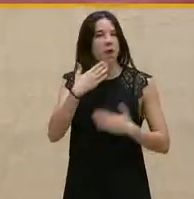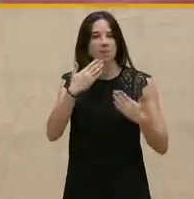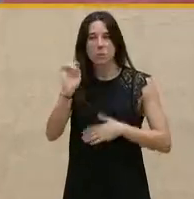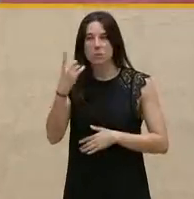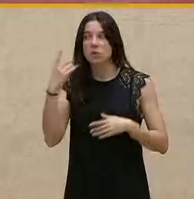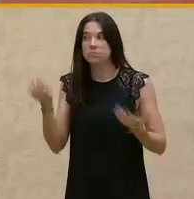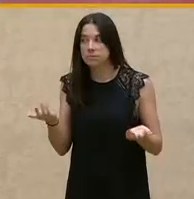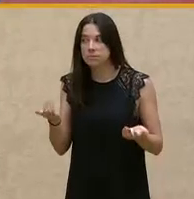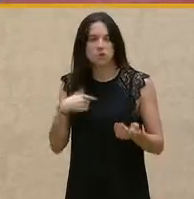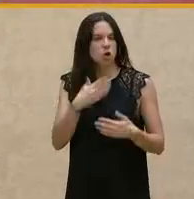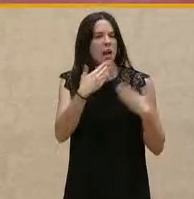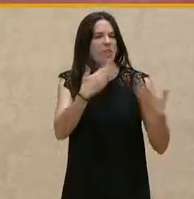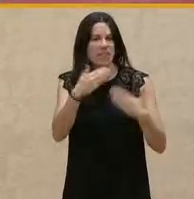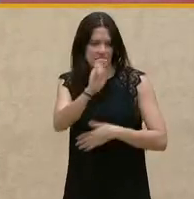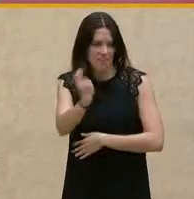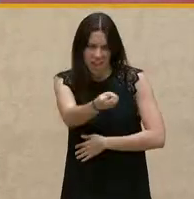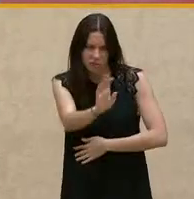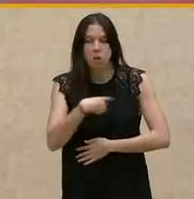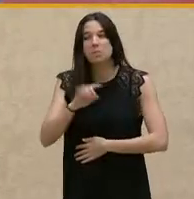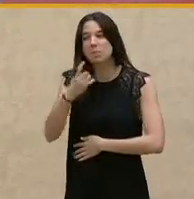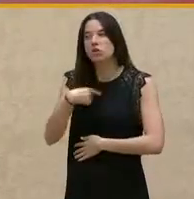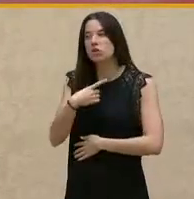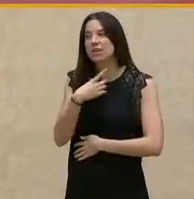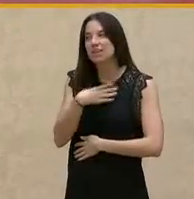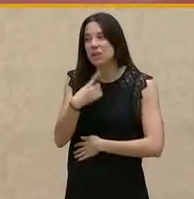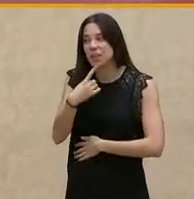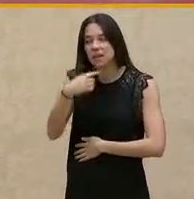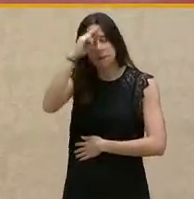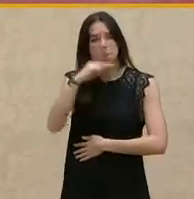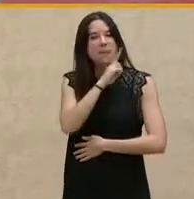a hacer varios agradecimientos, el primero quiero que sea para los padres y las madres